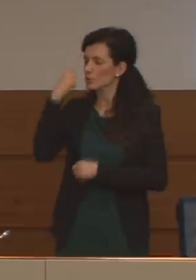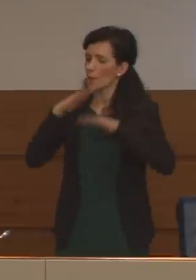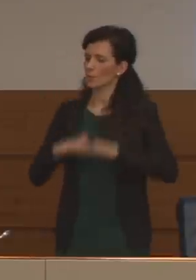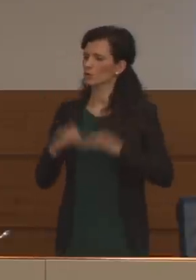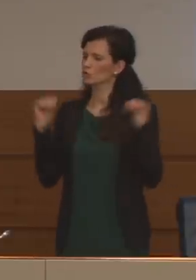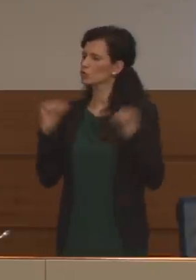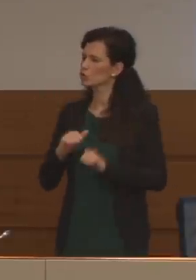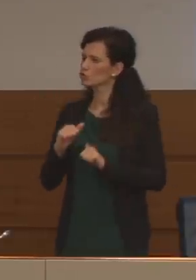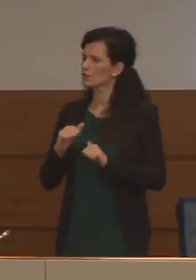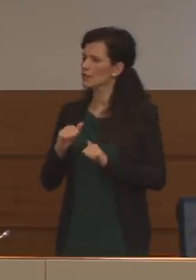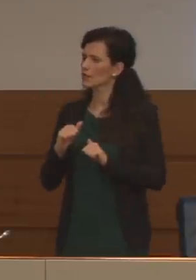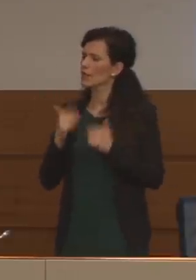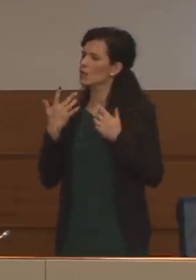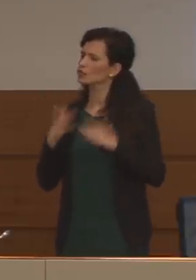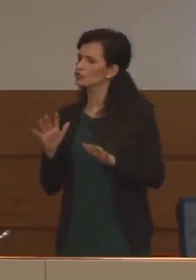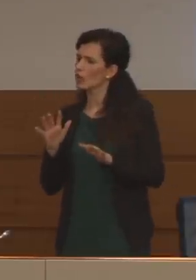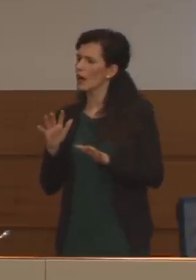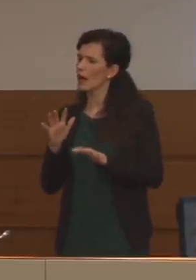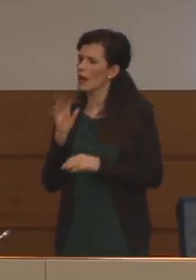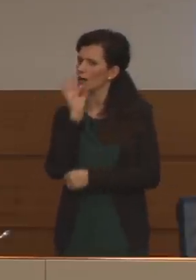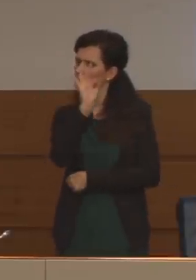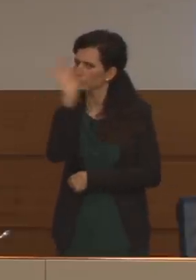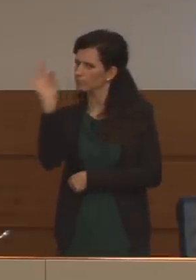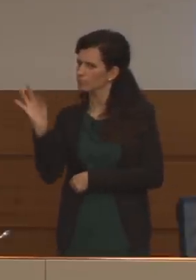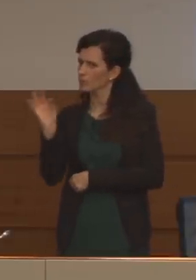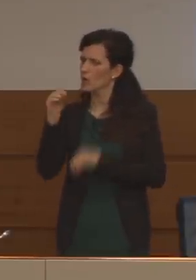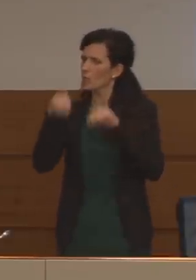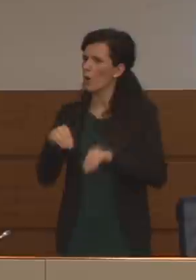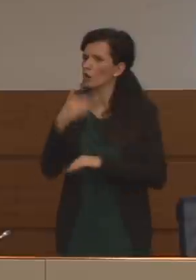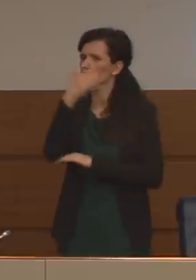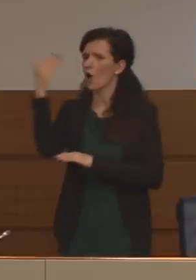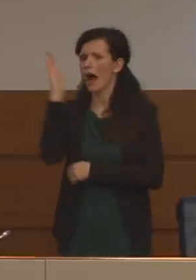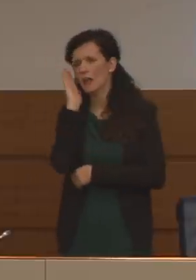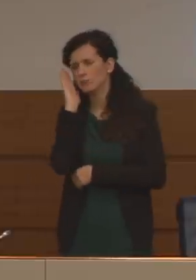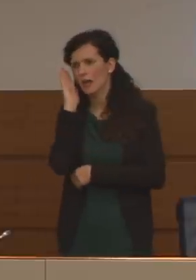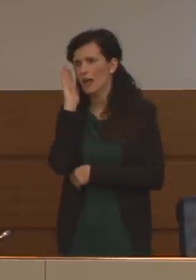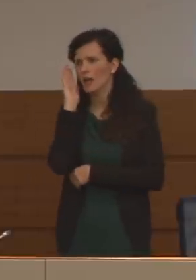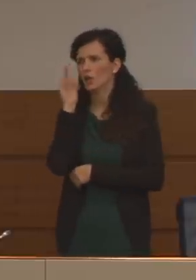individuato le strutture alberghiere da requisire per l'isolamento dei pazienti